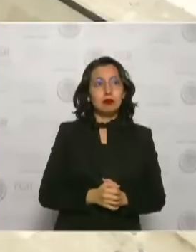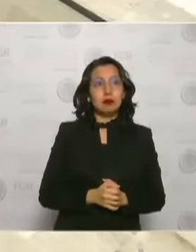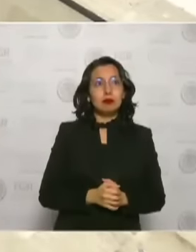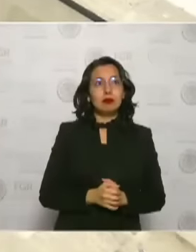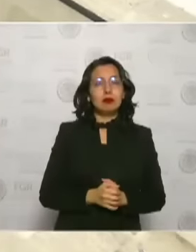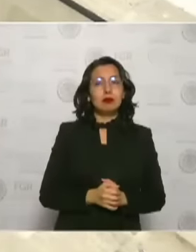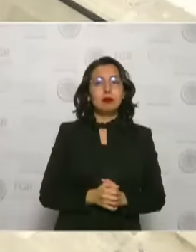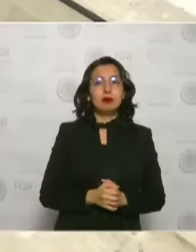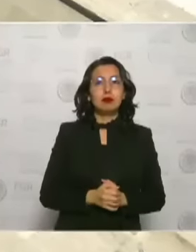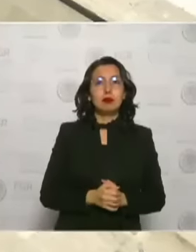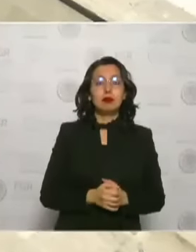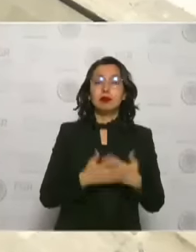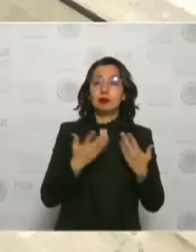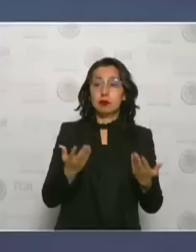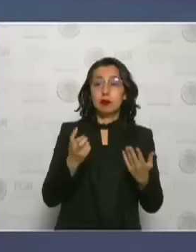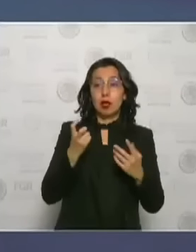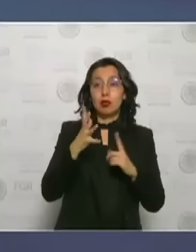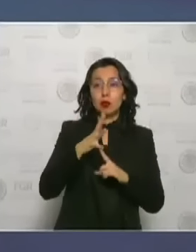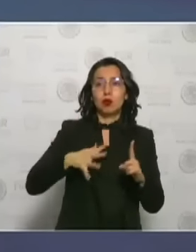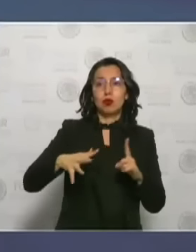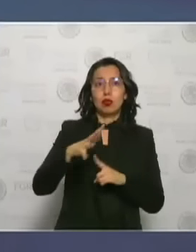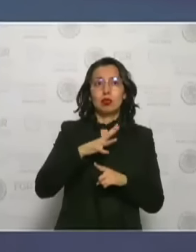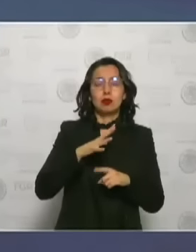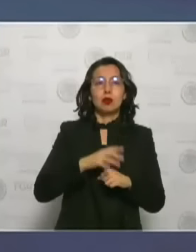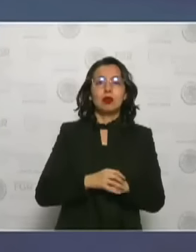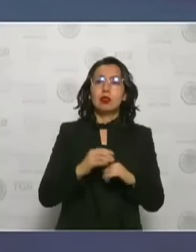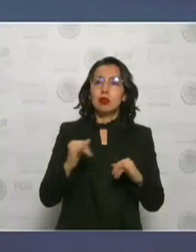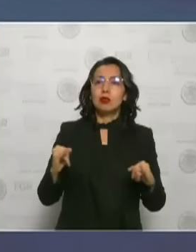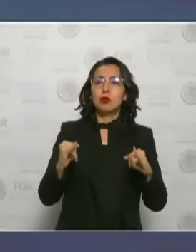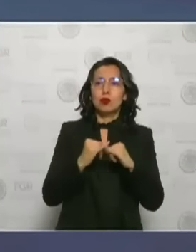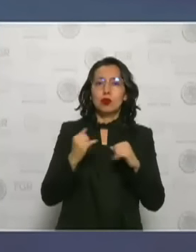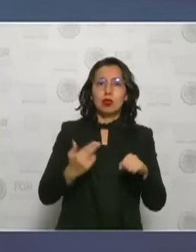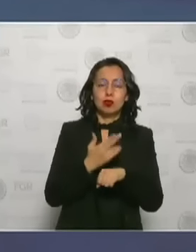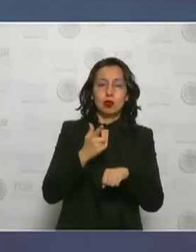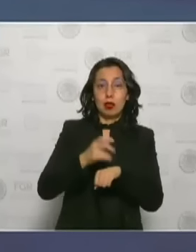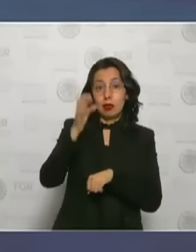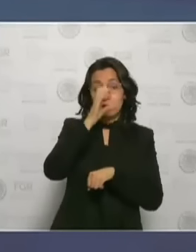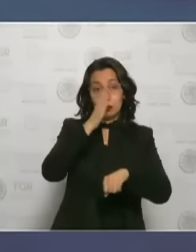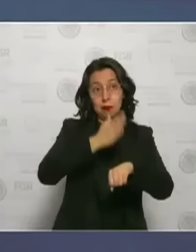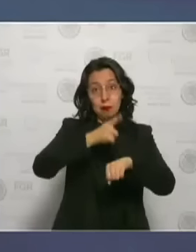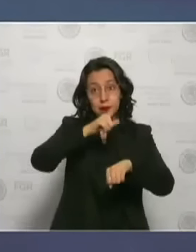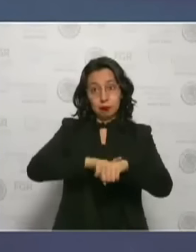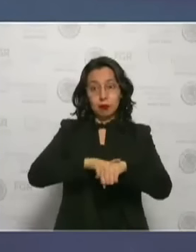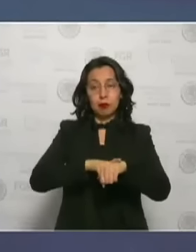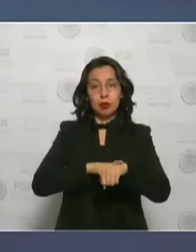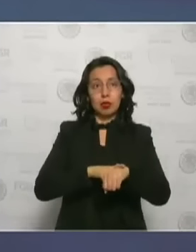En este ecosistema, el Instituto Nacional de Ciencias Penales, por su excelencia económica y